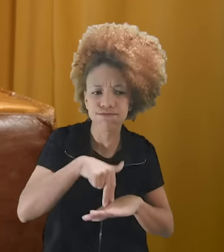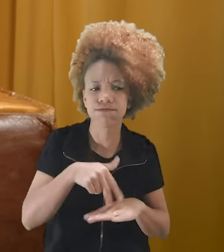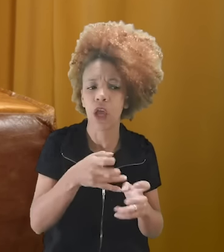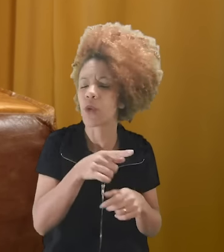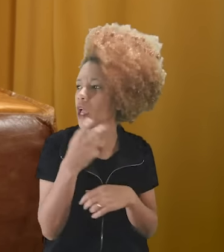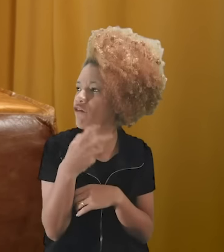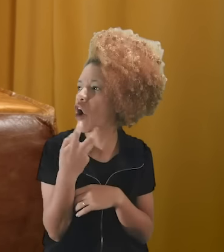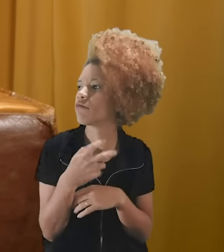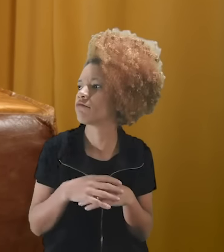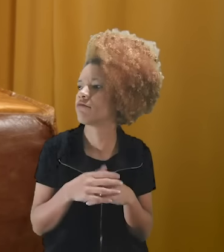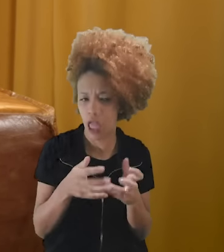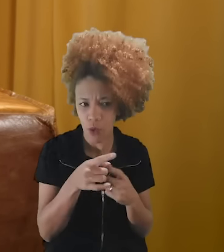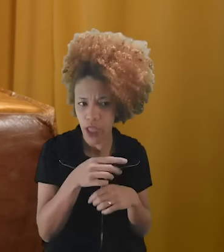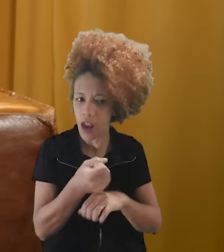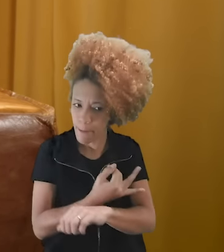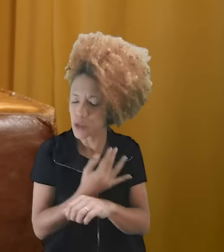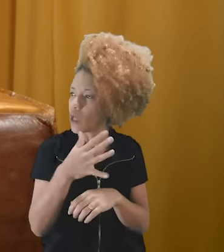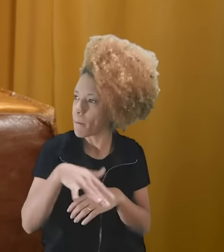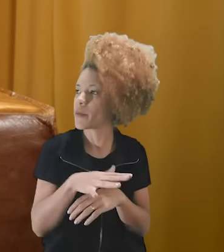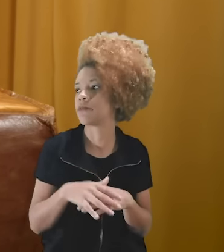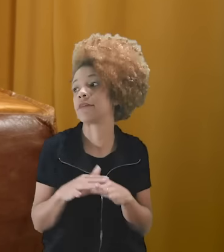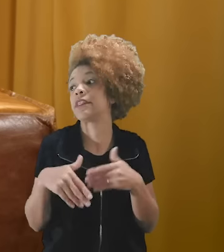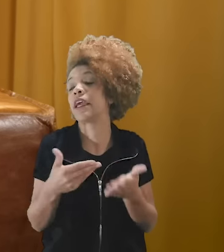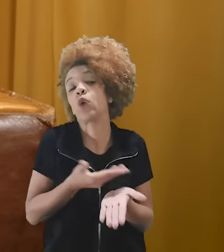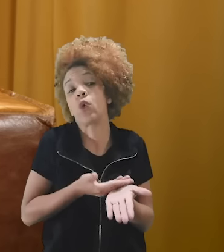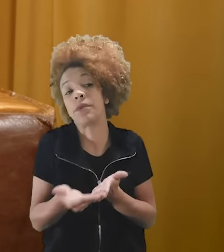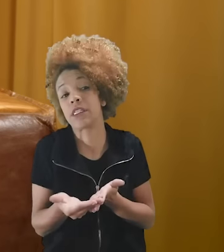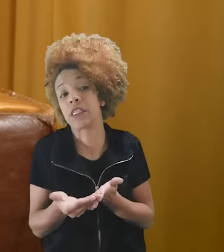e eu falei eu quero ser essa voz eu quero levar emoção pra galera e foi daí que eu comecei assim